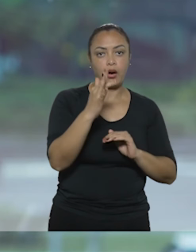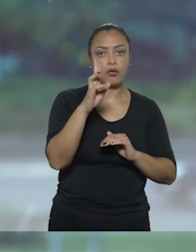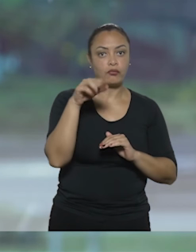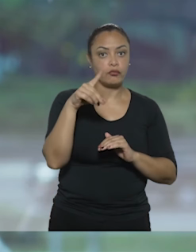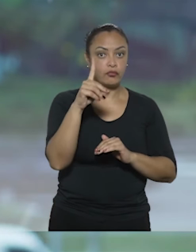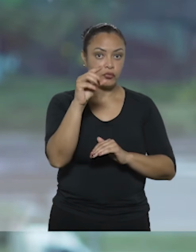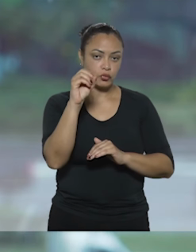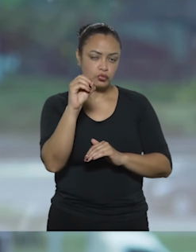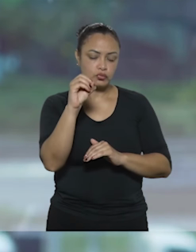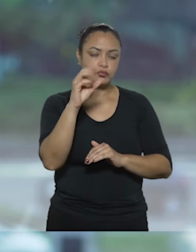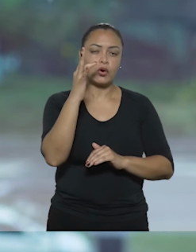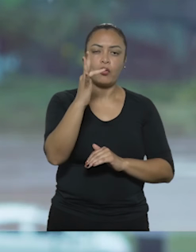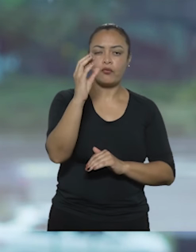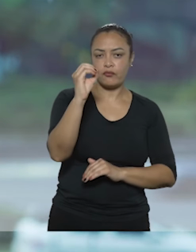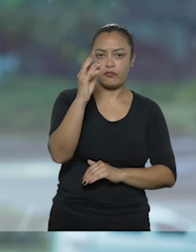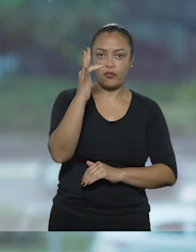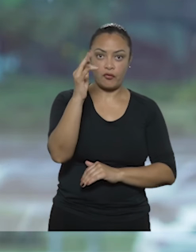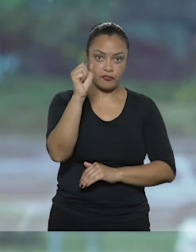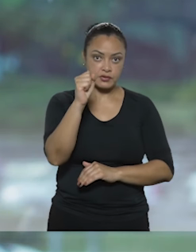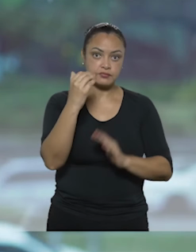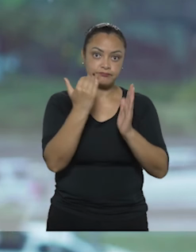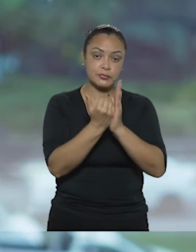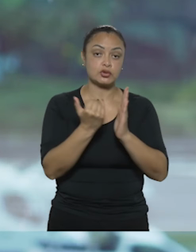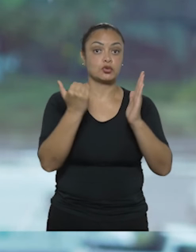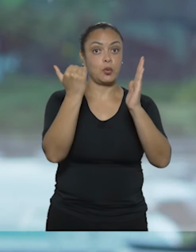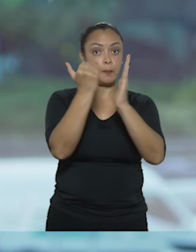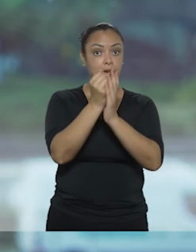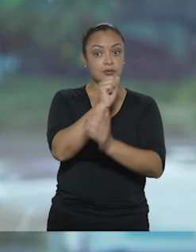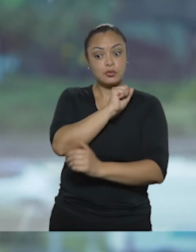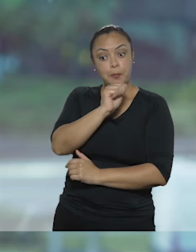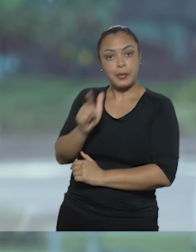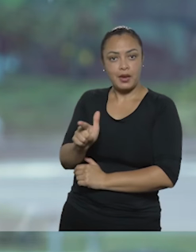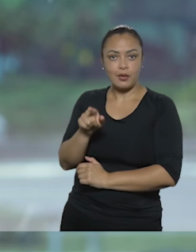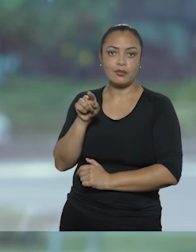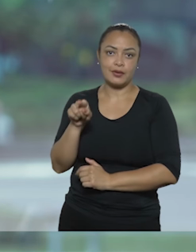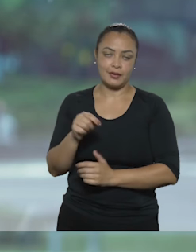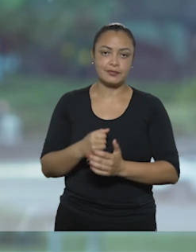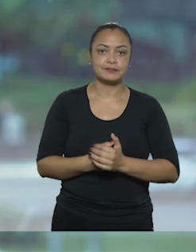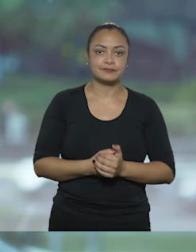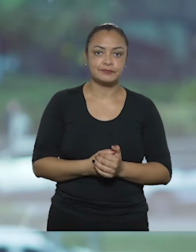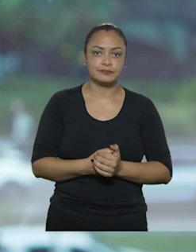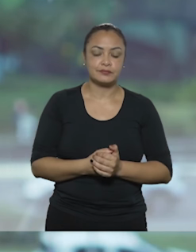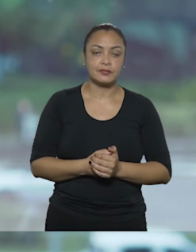de fundos, os FOFs, que tiveram alta superior ao IFIX no mês de julho.